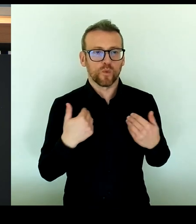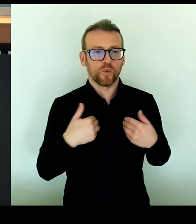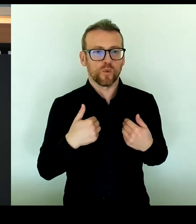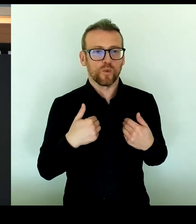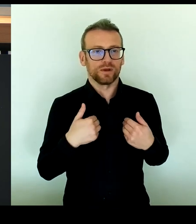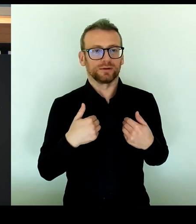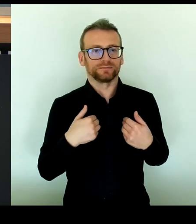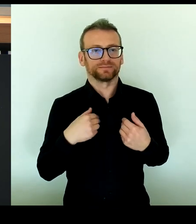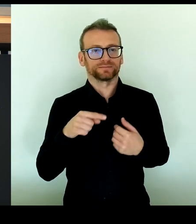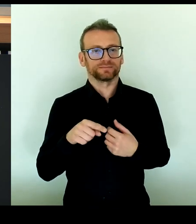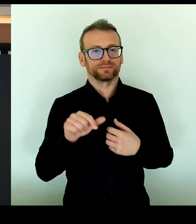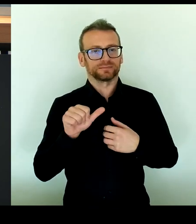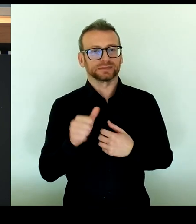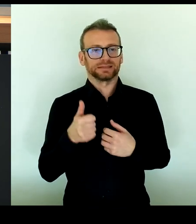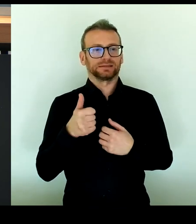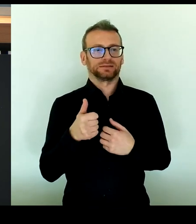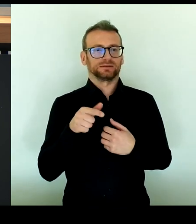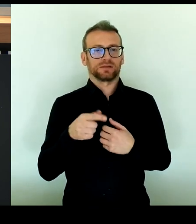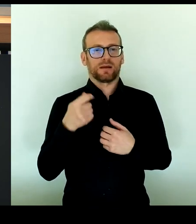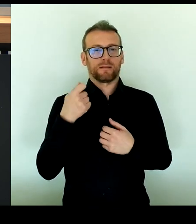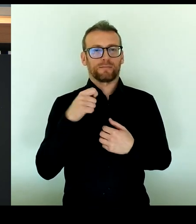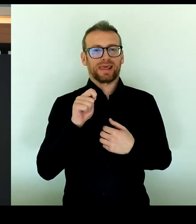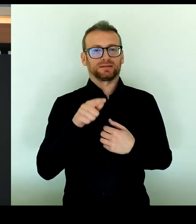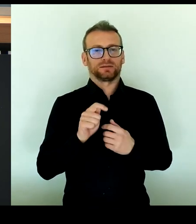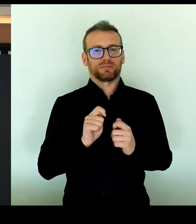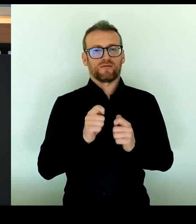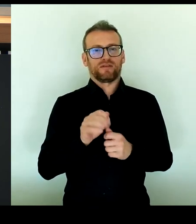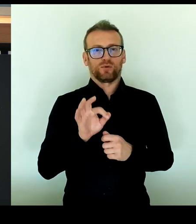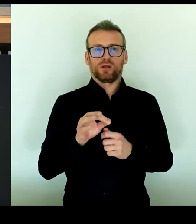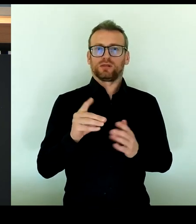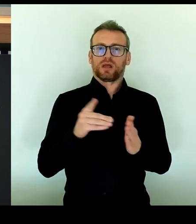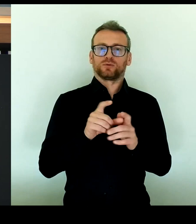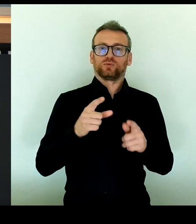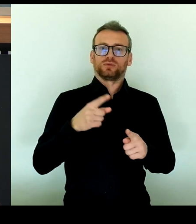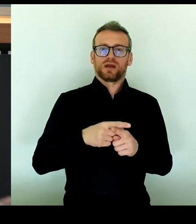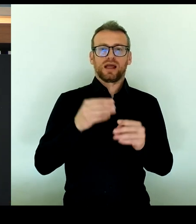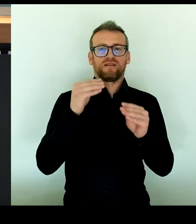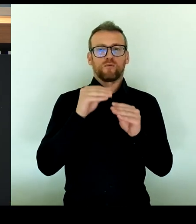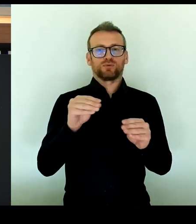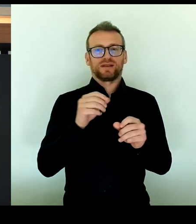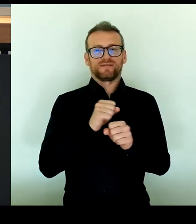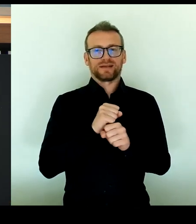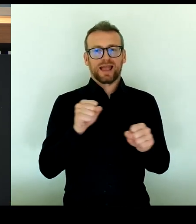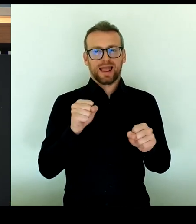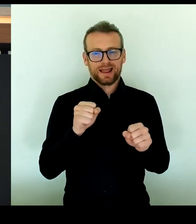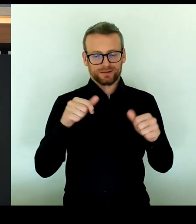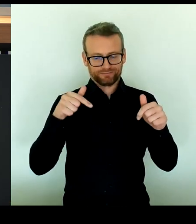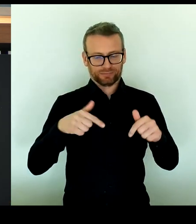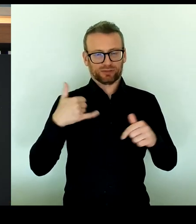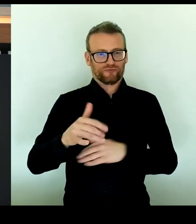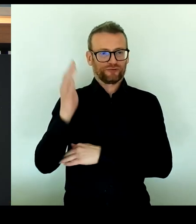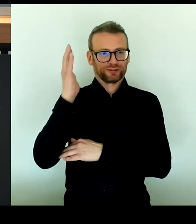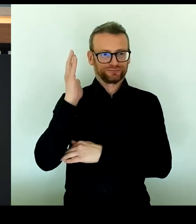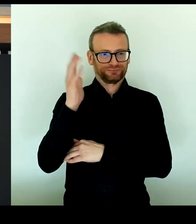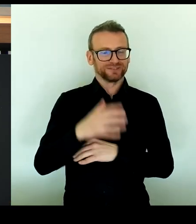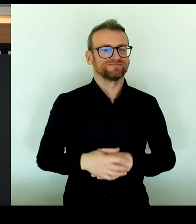ihre Arbeit mit viel Engagement verrichten. Ohne ihre Unterstützung, wäre der Einstieg in meiner Amtszeit